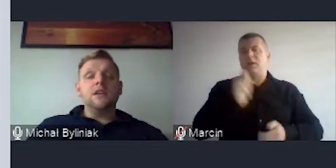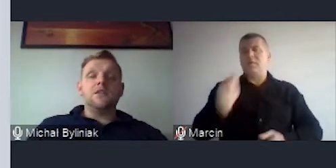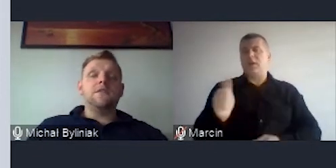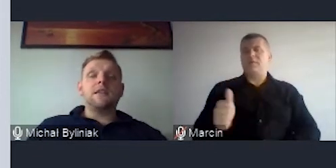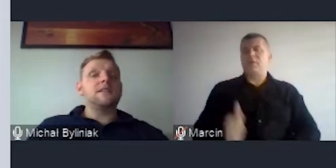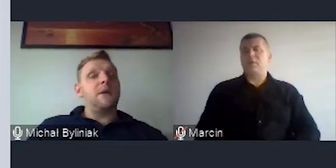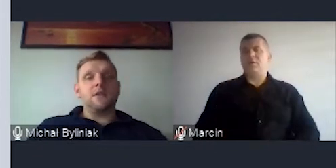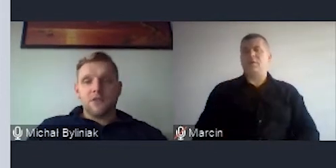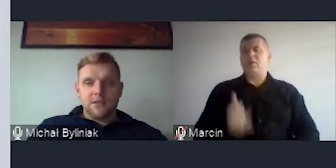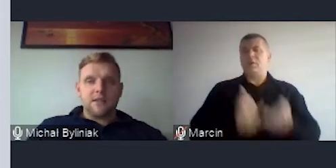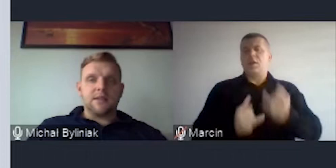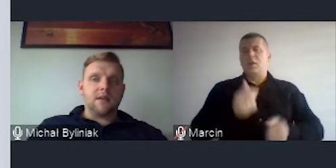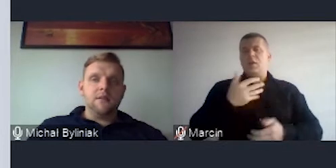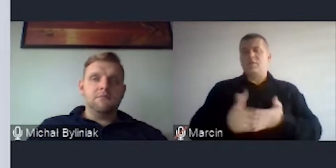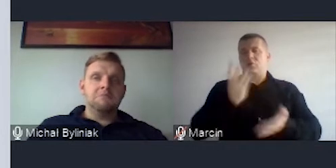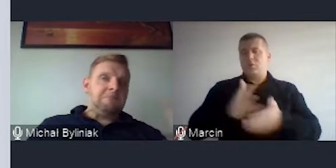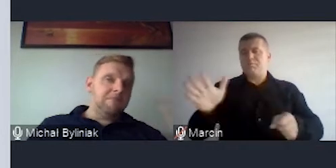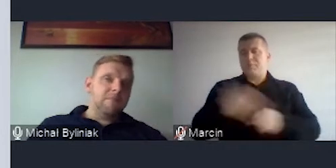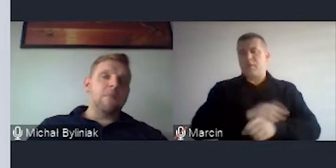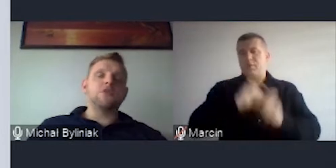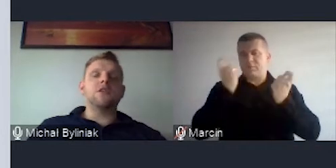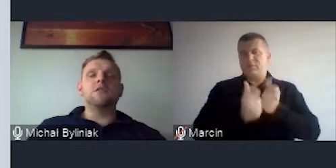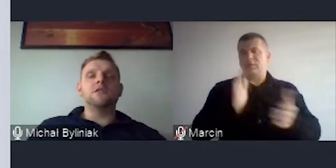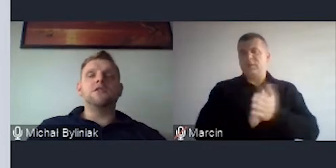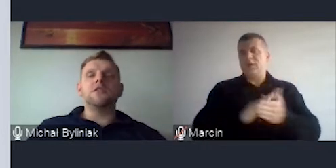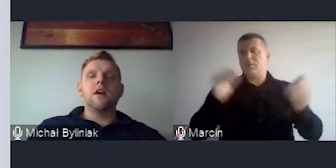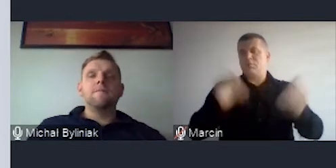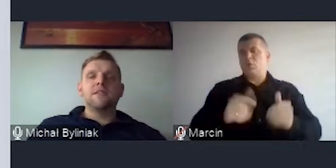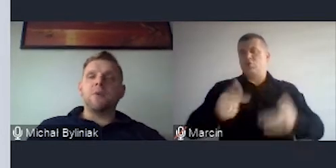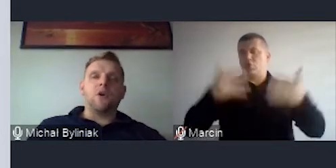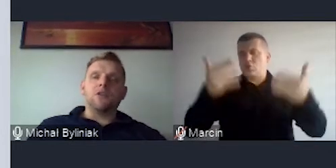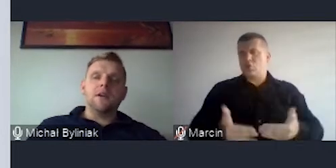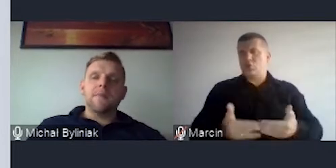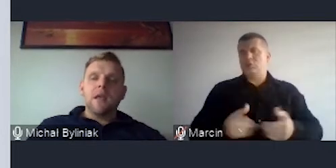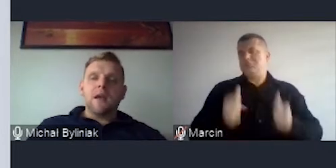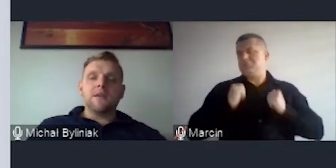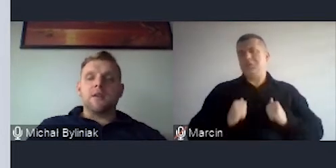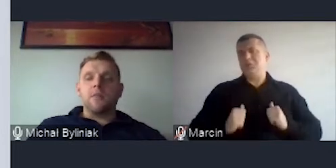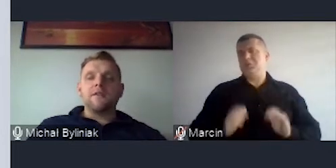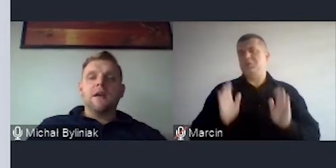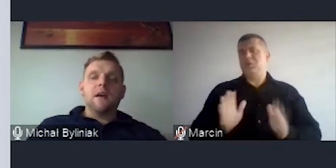Jeśli wydatek spełnia wszystkie te cechy, możecie go rozliczać spokojnie, bez obaw.